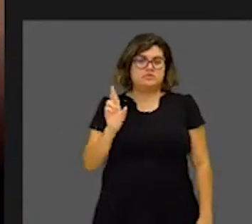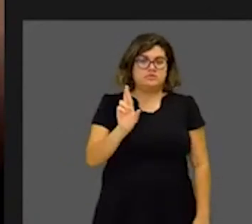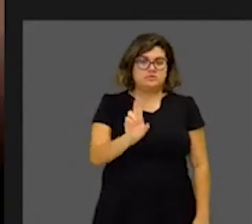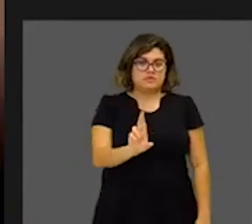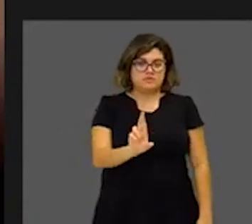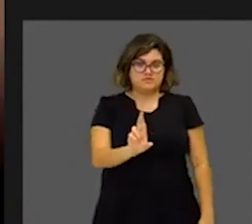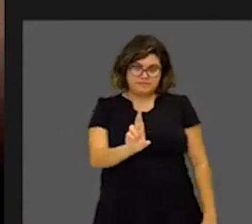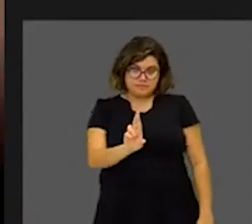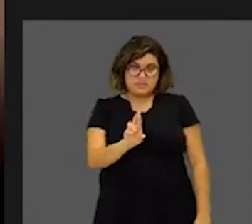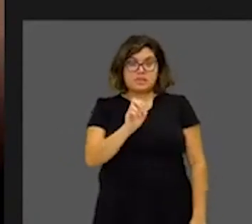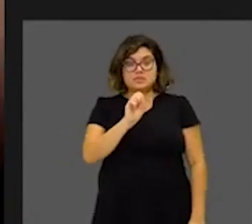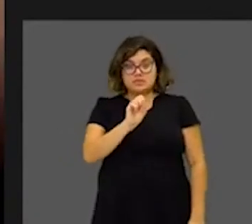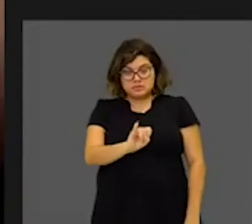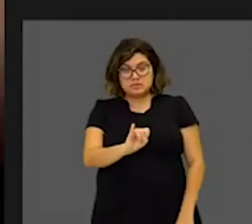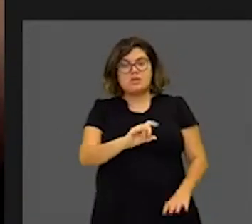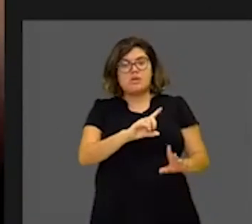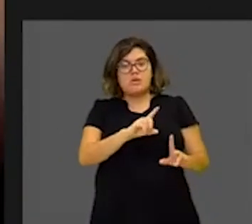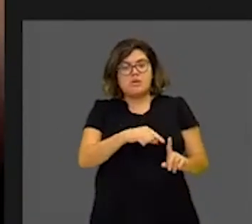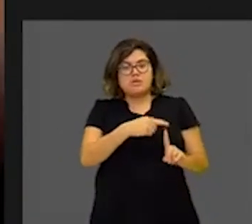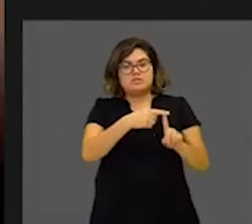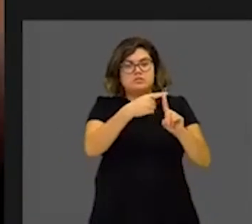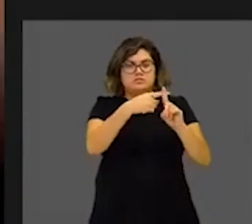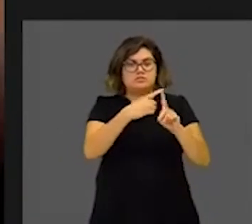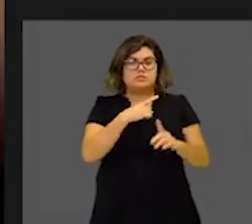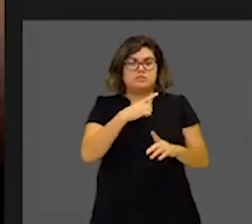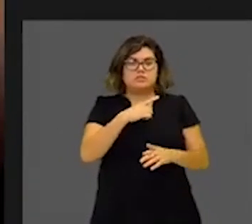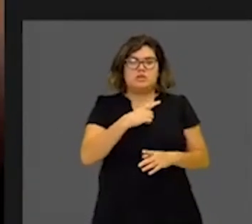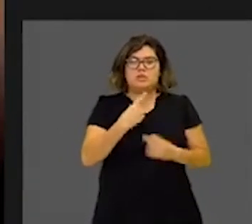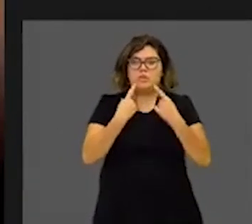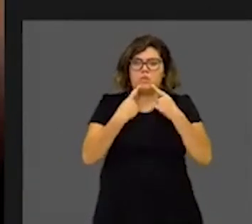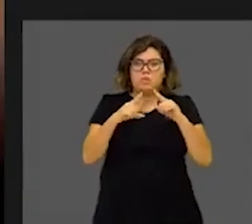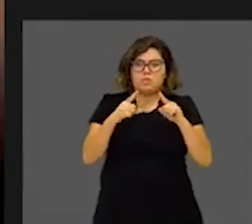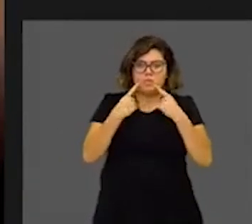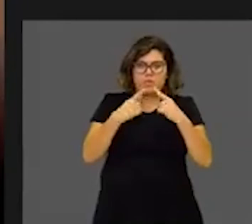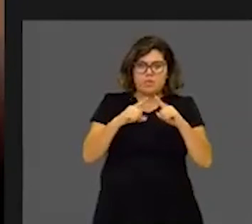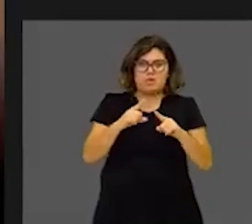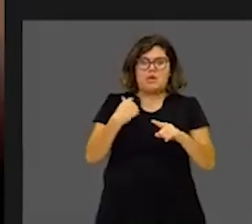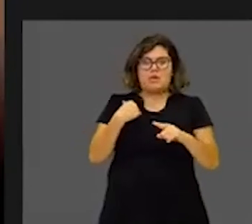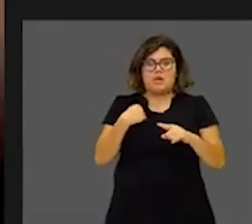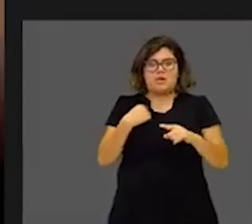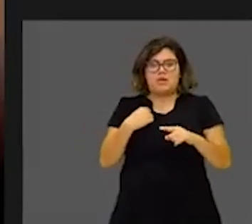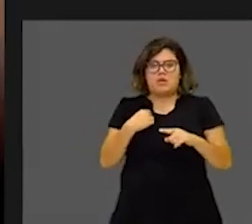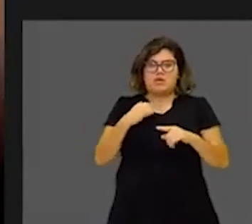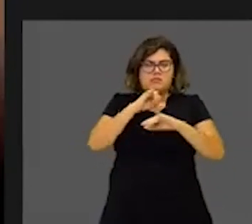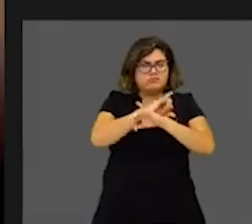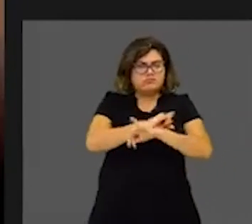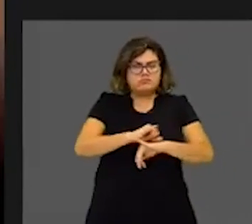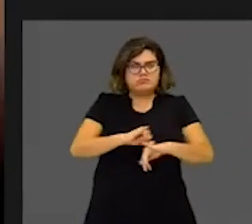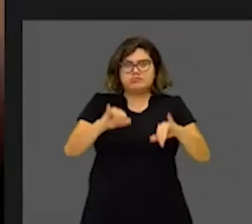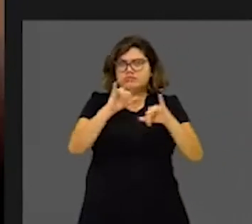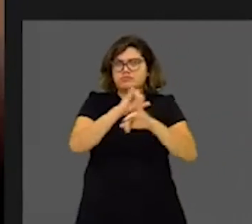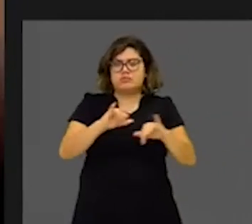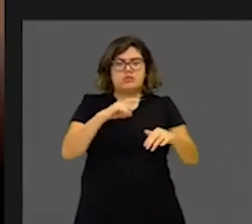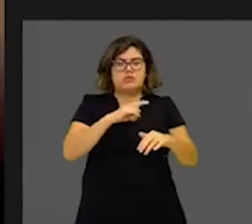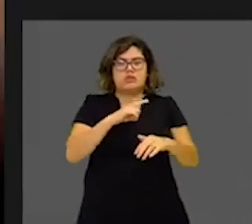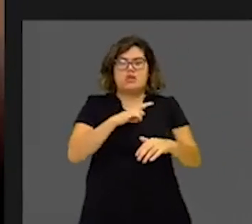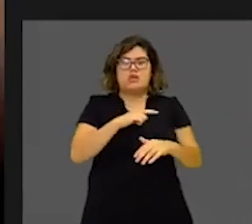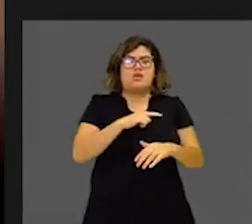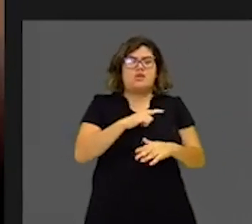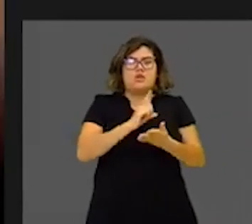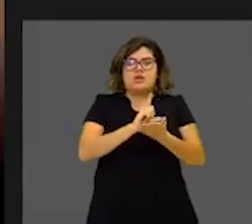eu aqui mesmo judicial que eu mesma crítico então mesmo publicamente tem o trabalho é argumentando